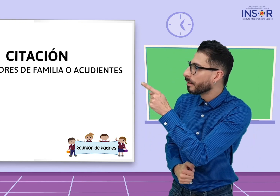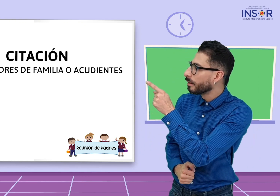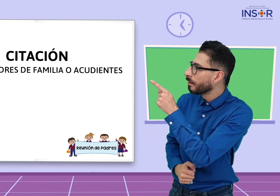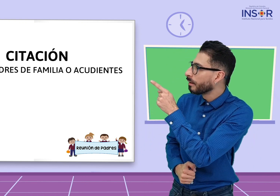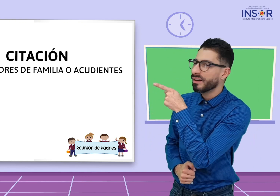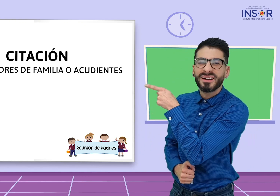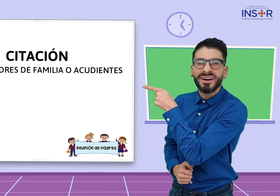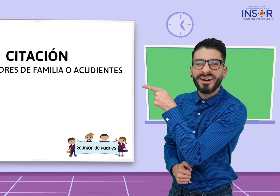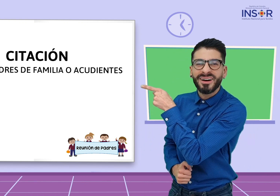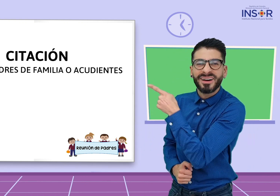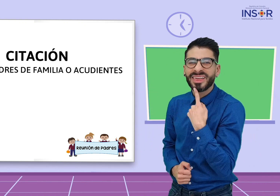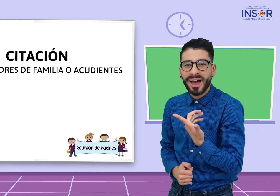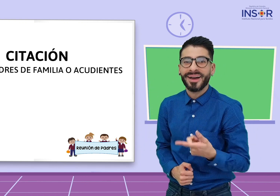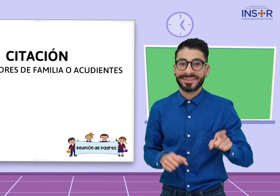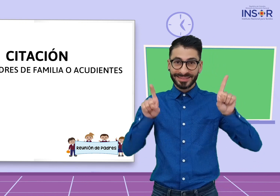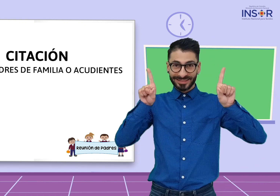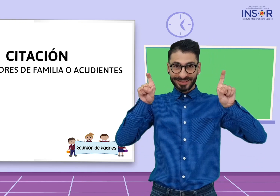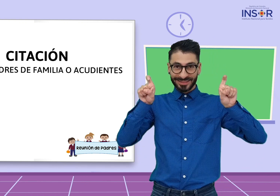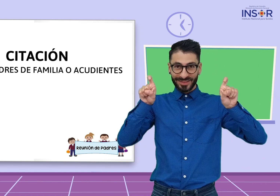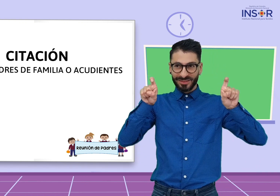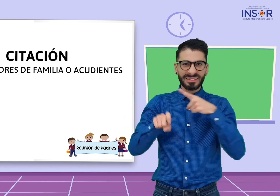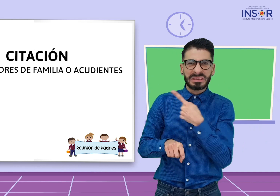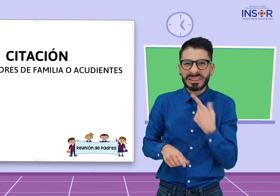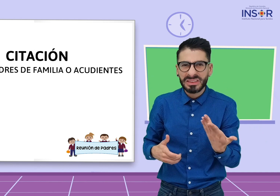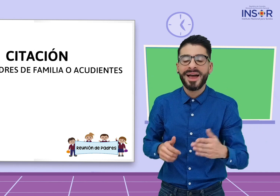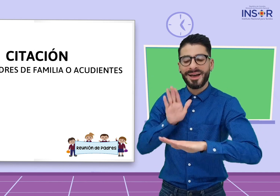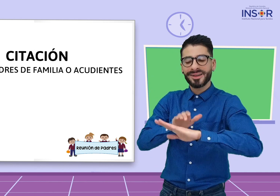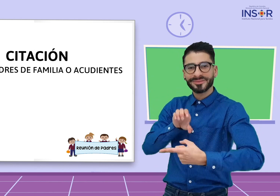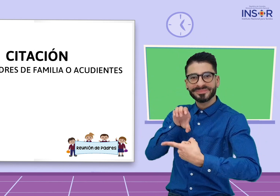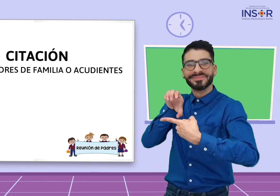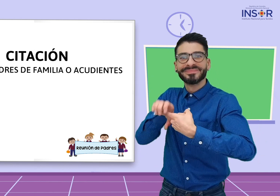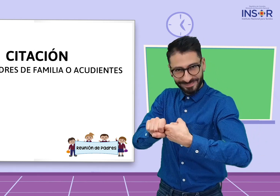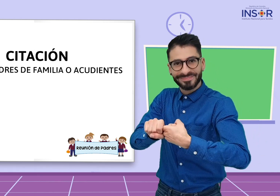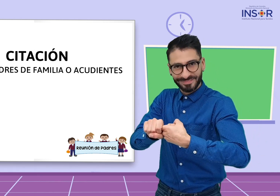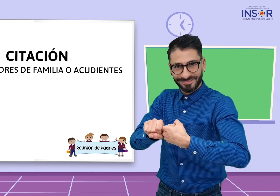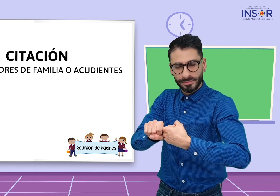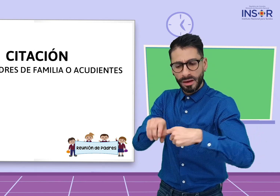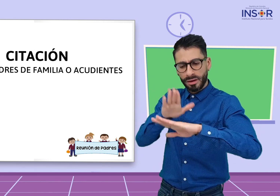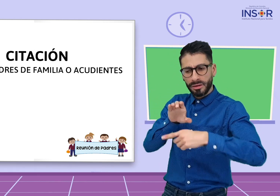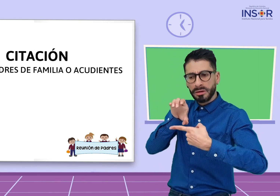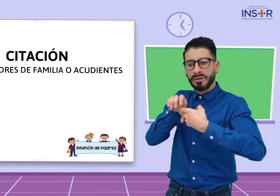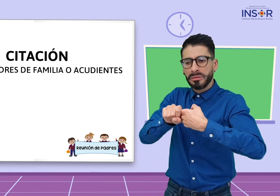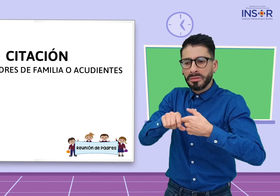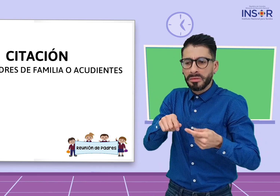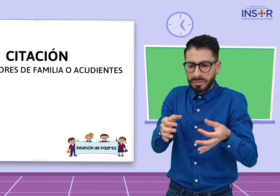Este es el título. ¿Qué dice? Es una convocatoria a un encuentro o reunión, una cita.